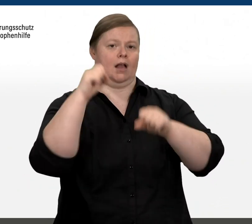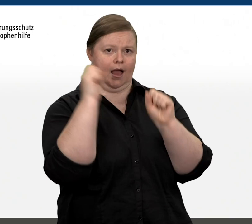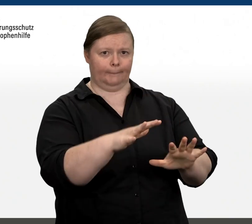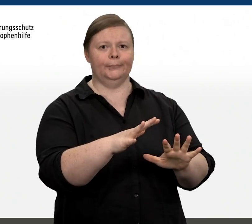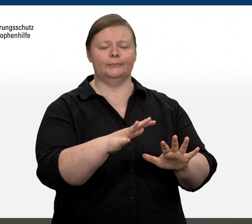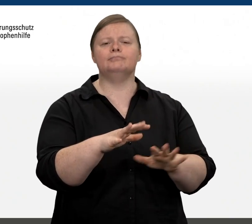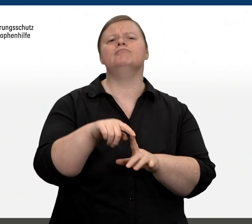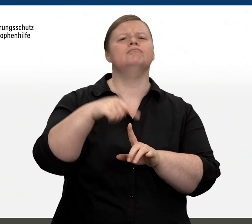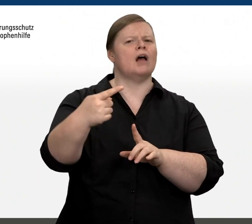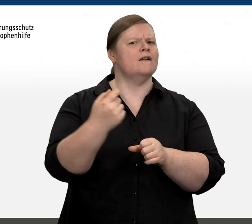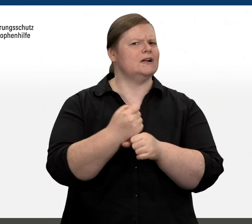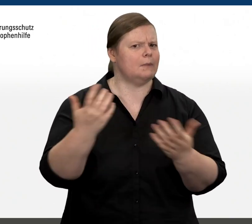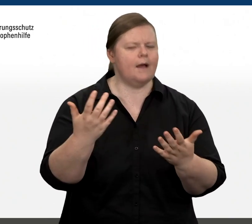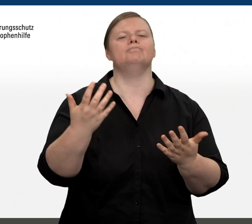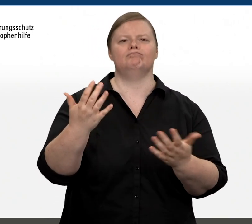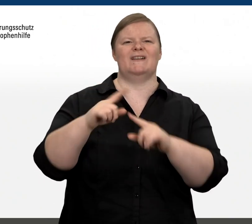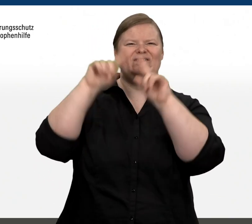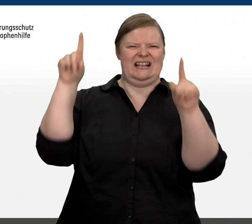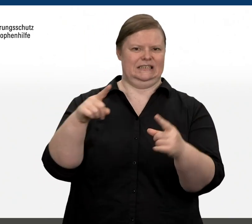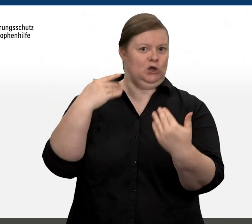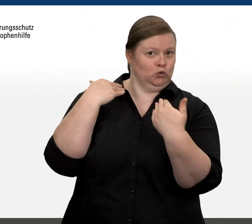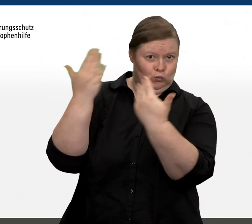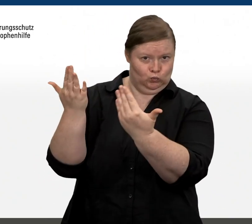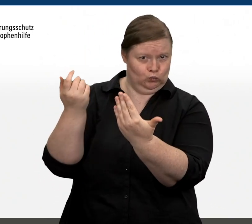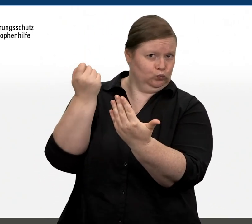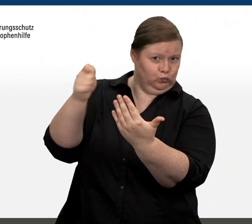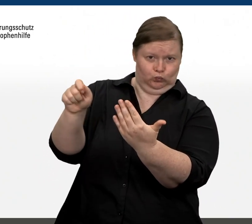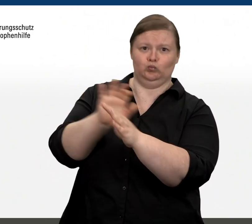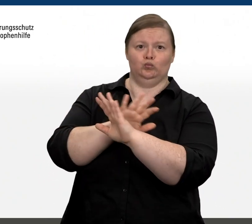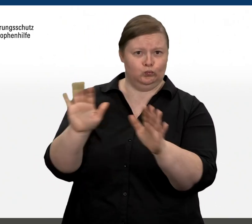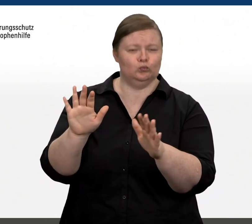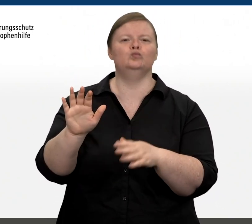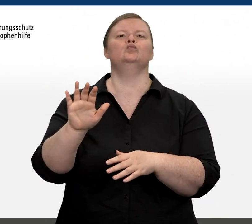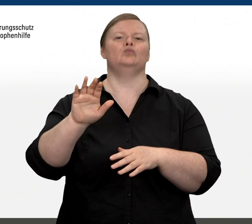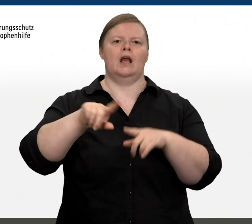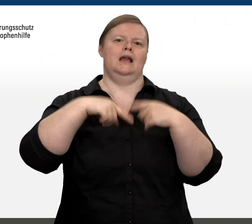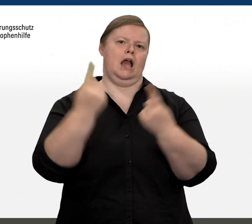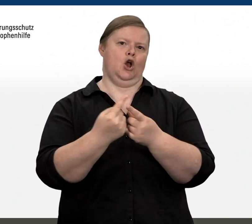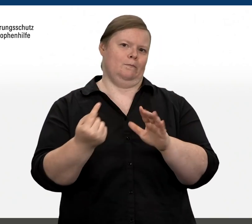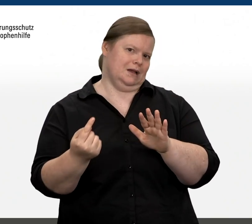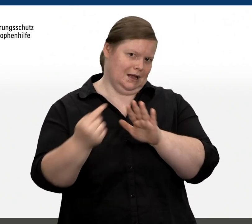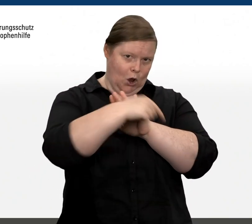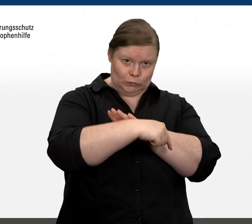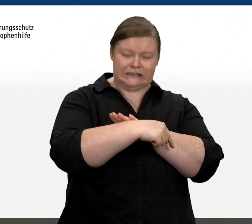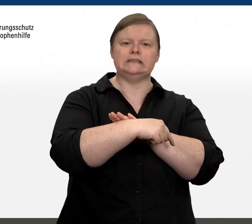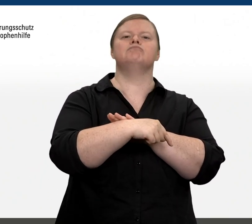Schliessen Sie die Fenster, verlassen Sie den Raum,